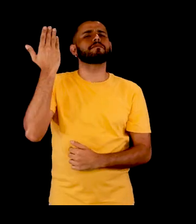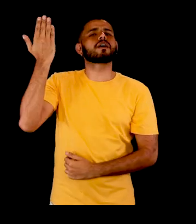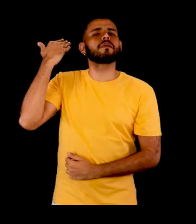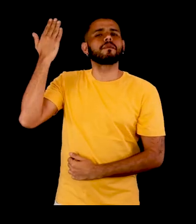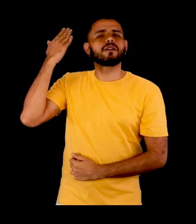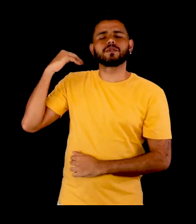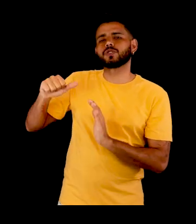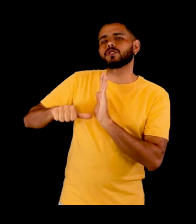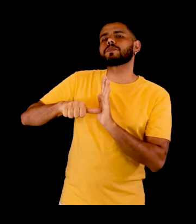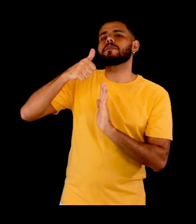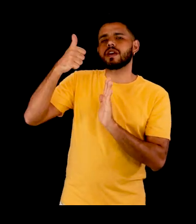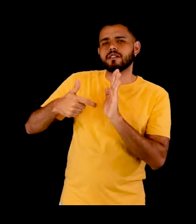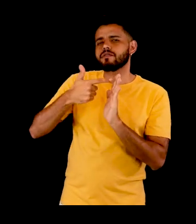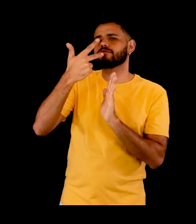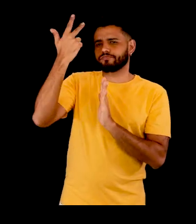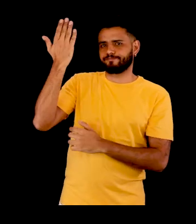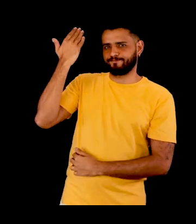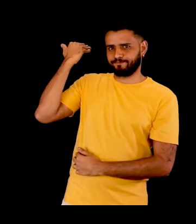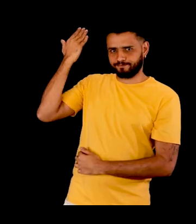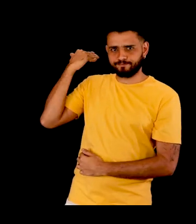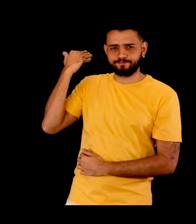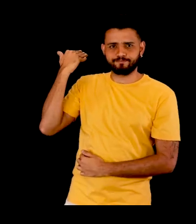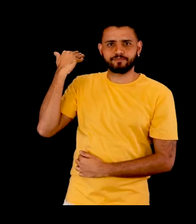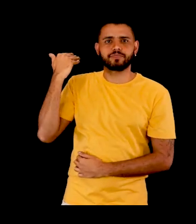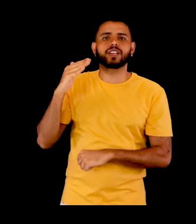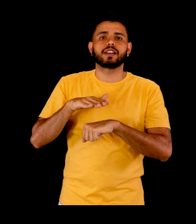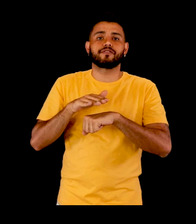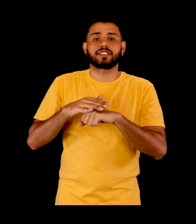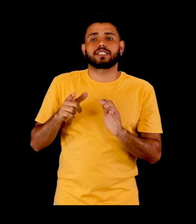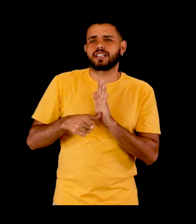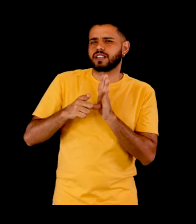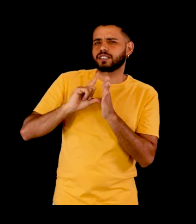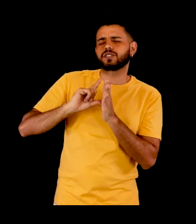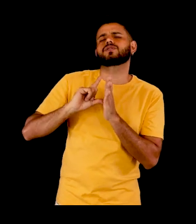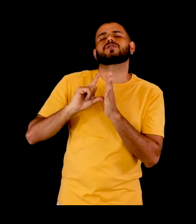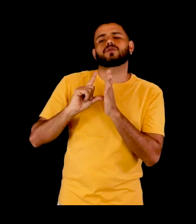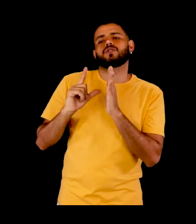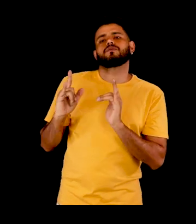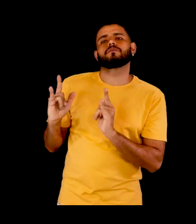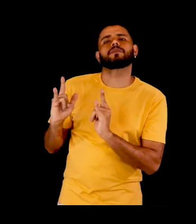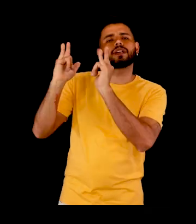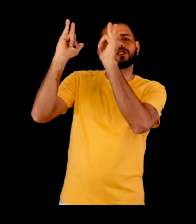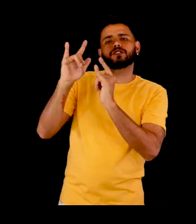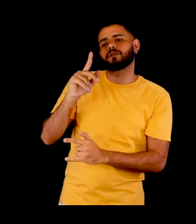Aqueles primeiros que ele fez antes do Planalto e do...